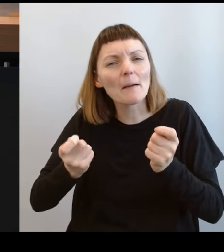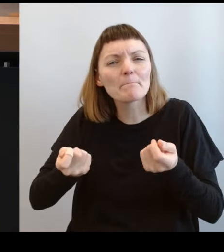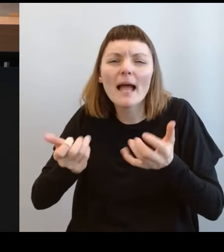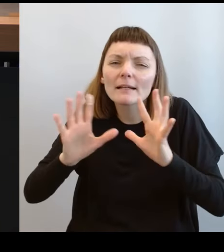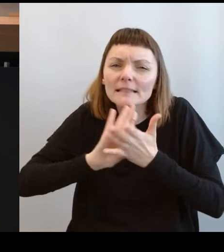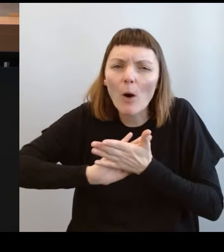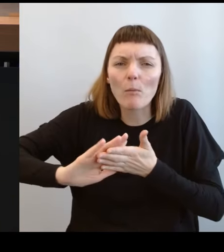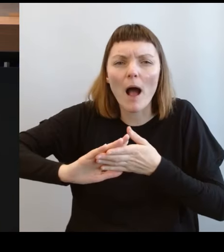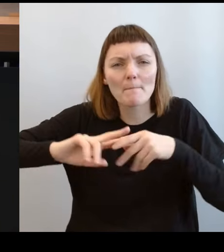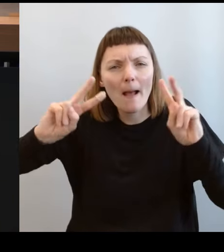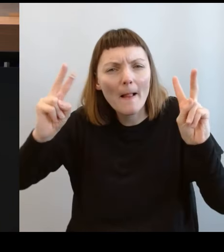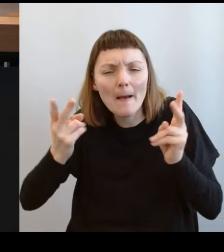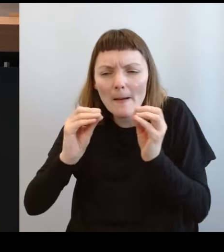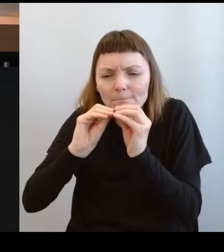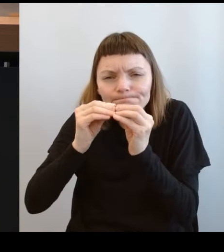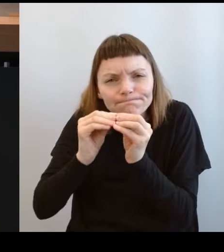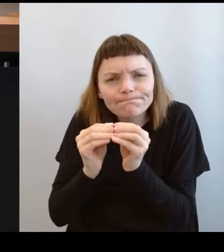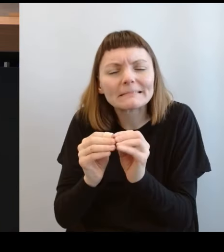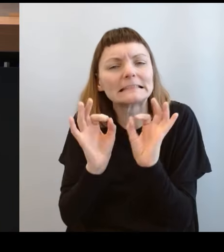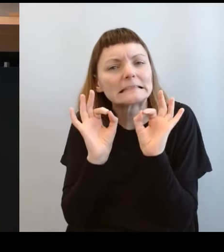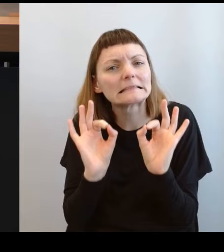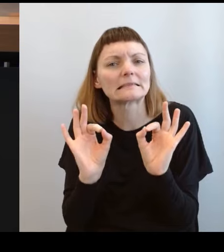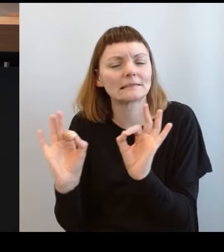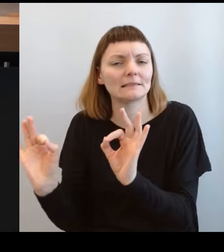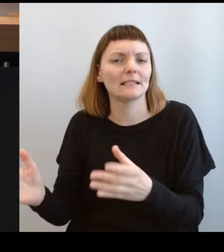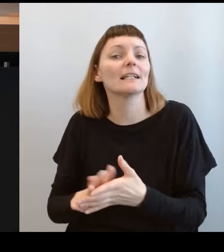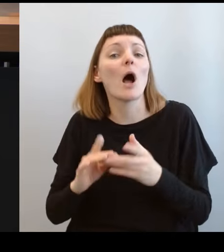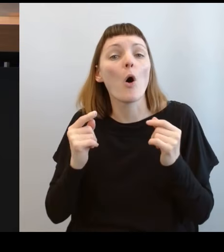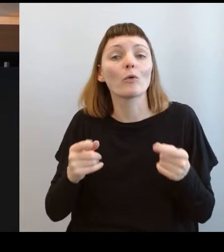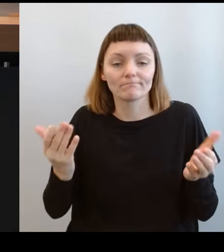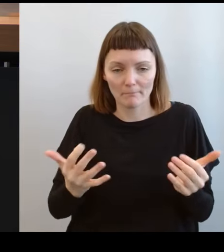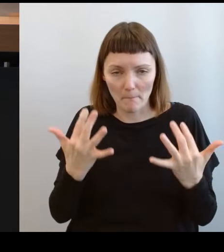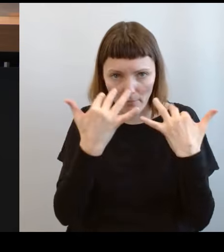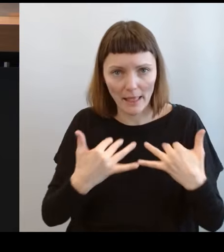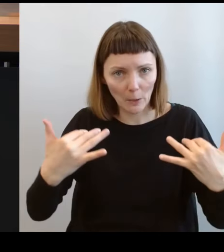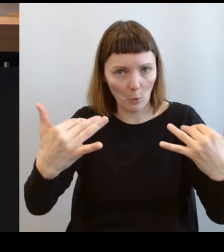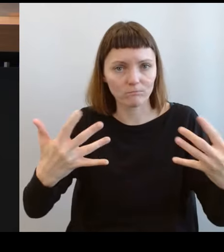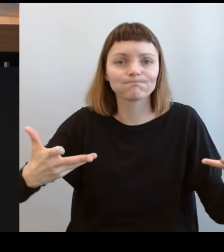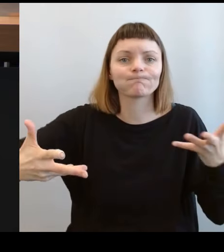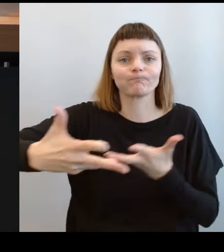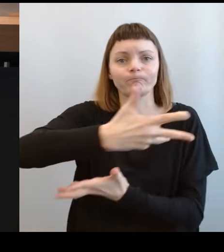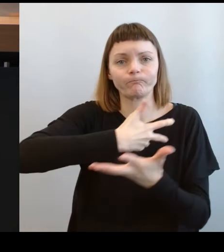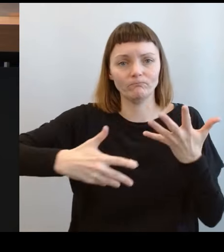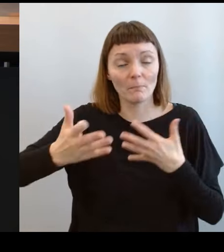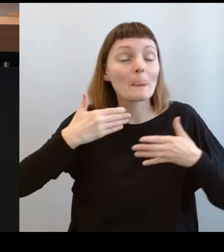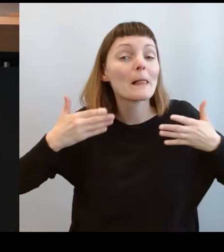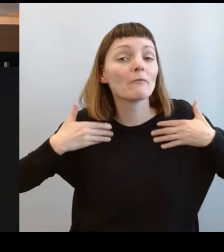im Plenum und im Ausschuss. Ich freue mich sehr darauf, weil es ist ein wichtiges Anliegen. Es ist das zentrale